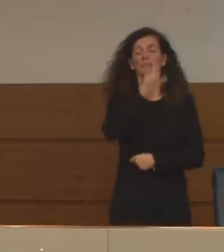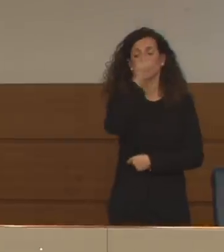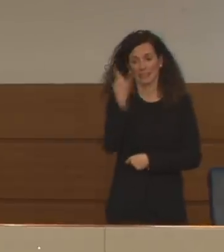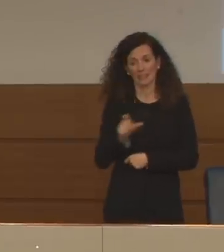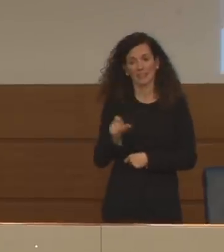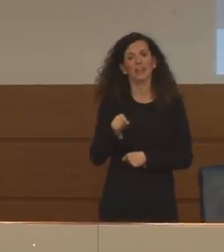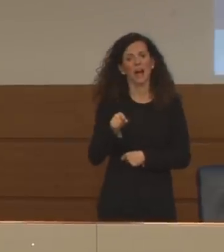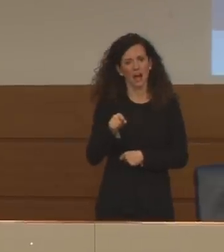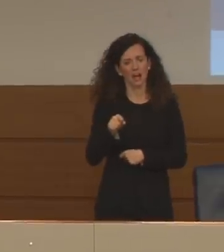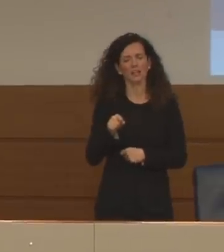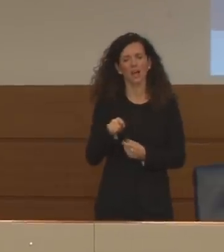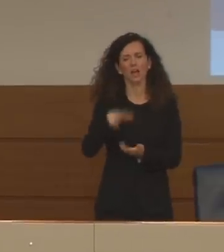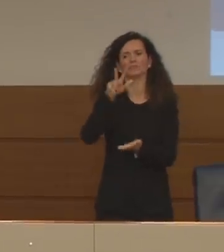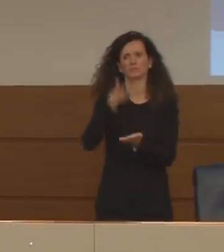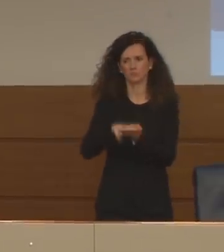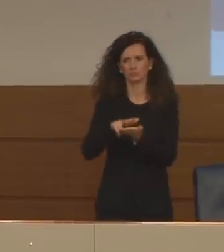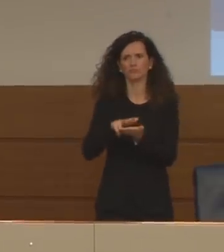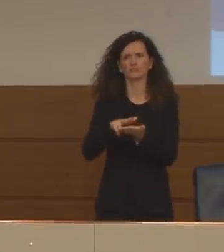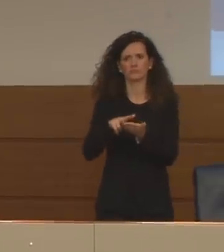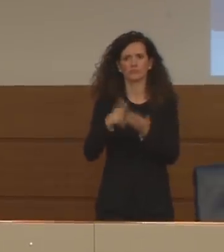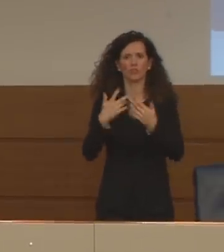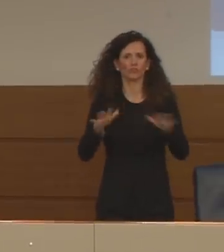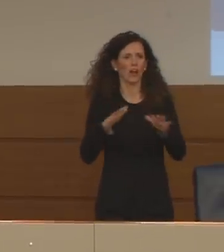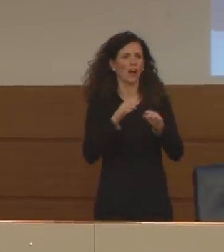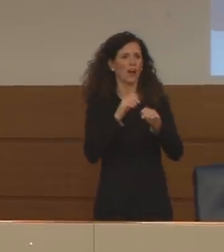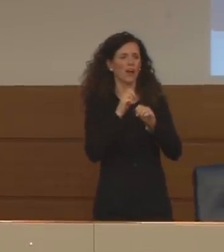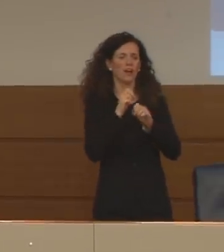confermato ciò che è internazionalmente già sapevamo